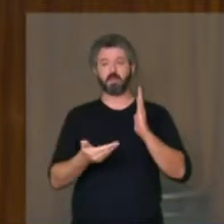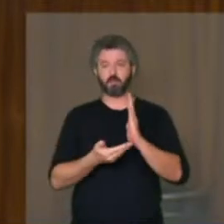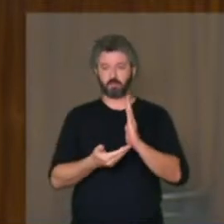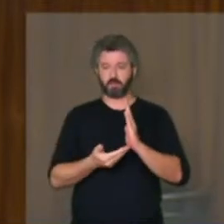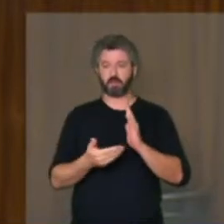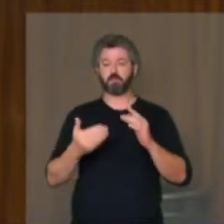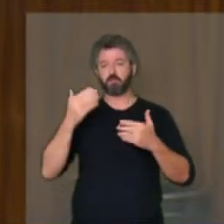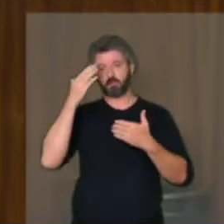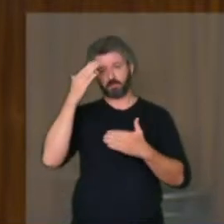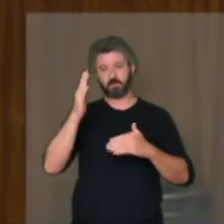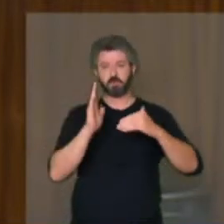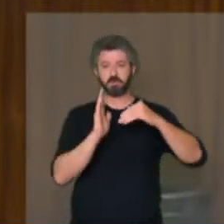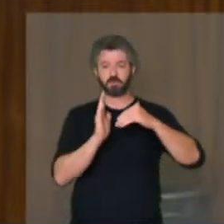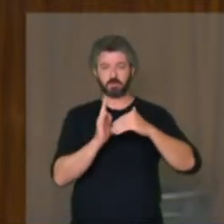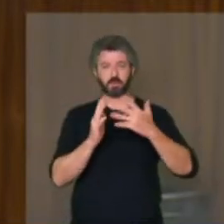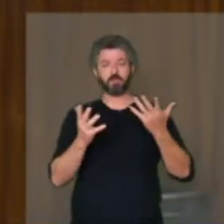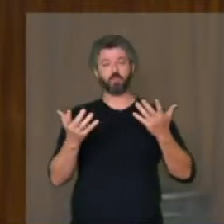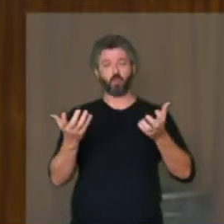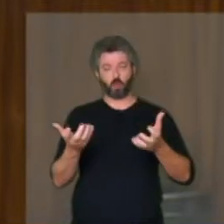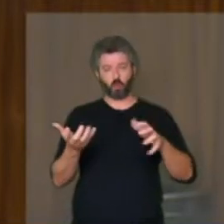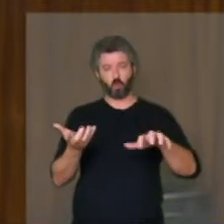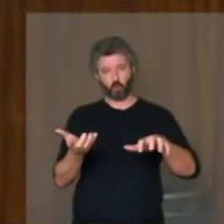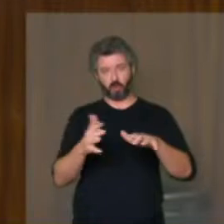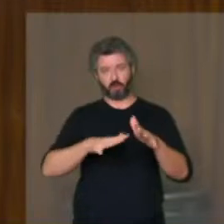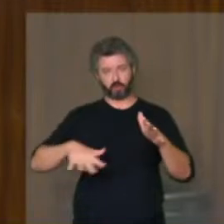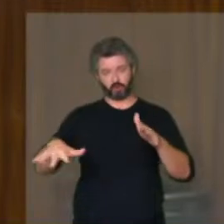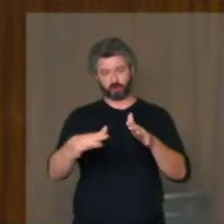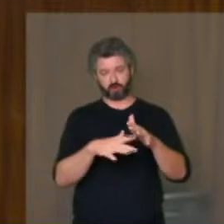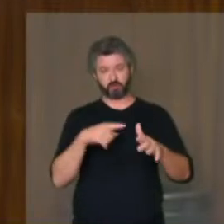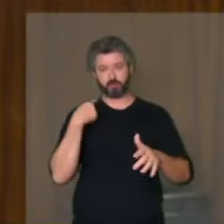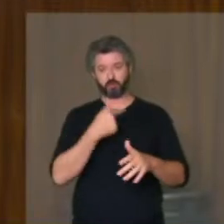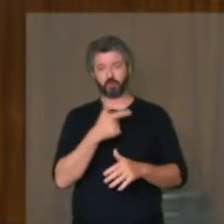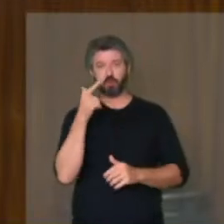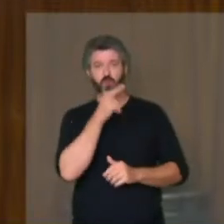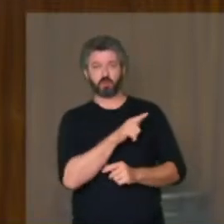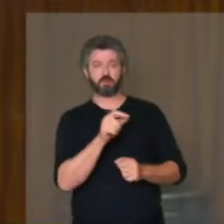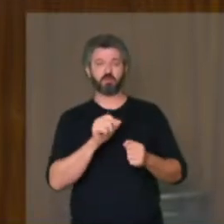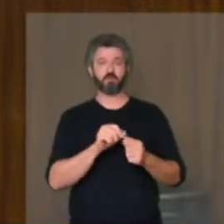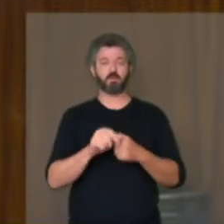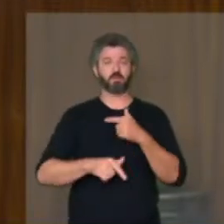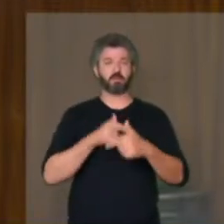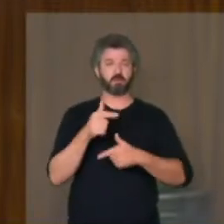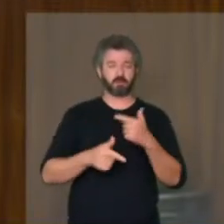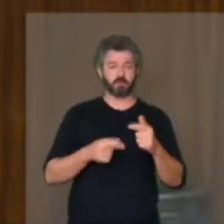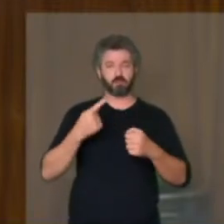OBRIGADO CÂMARA DOS DEPUTADOS, OBRIGADO PARLAMENTO BRASILEIRO QUE ESTAMOS FAZENDO PARA QUE TODOS POSSAM DIGNIDADE E COM A SUA AUTONOMIA ADMINISTRATIVA E